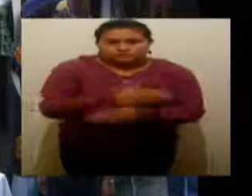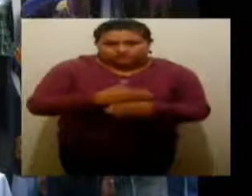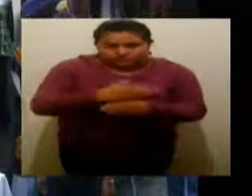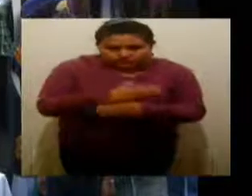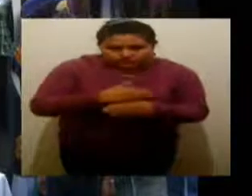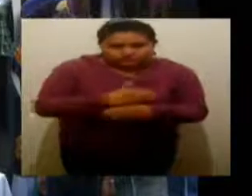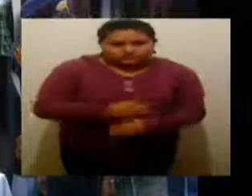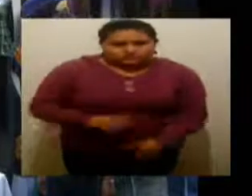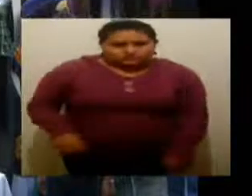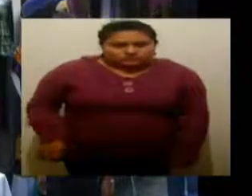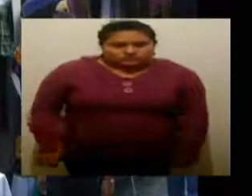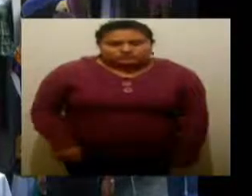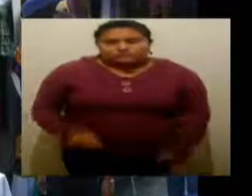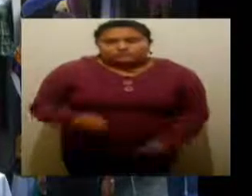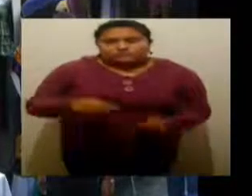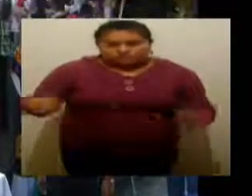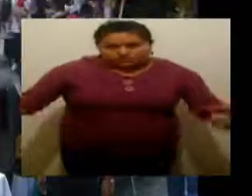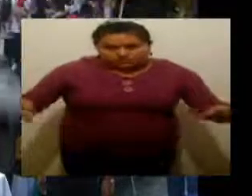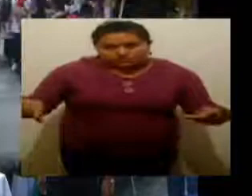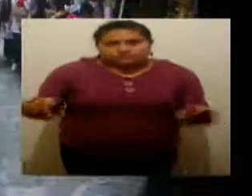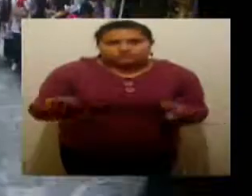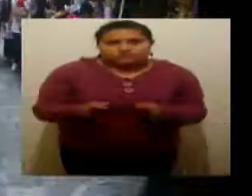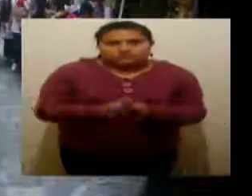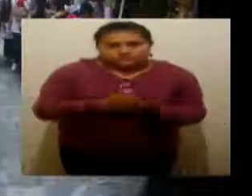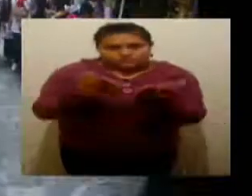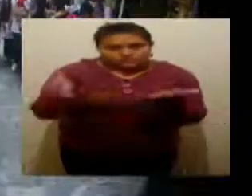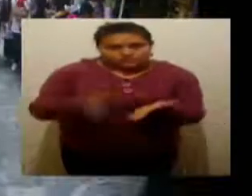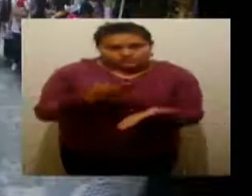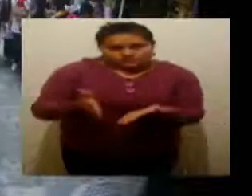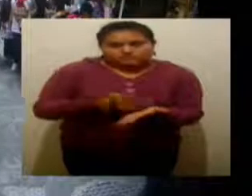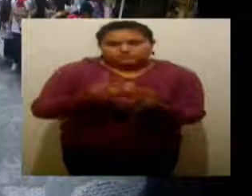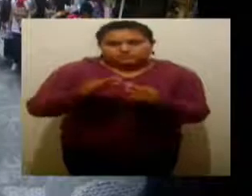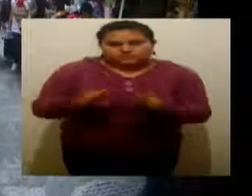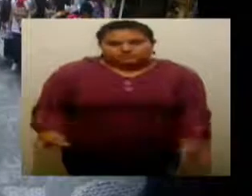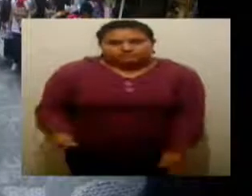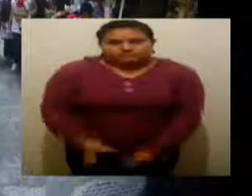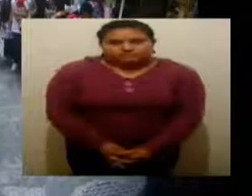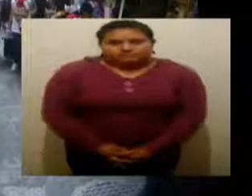de cafés y alimentos, venta de artesanías y librerías.